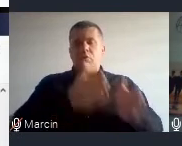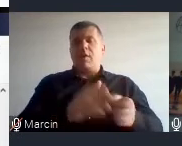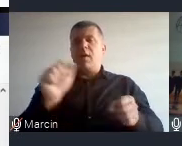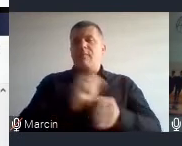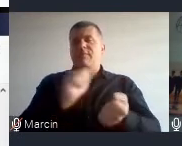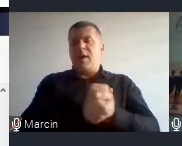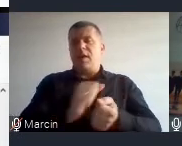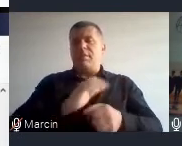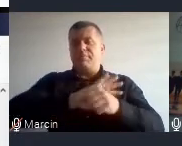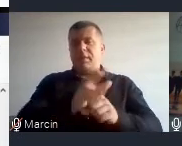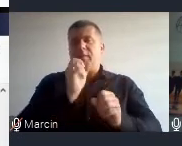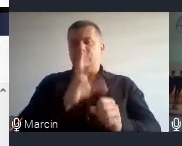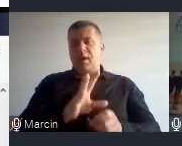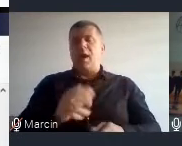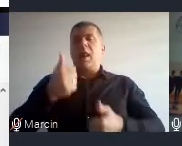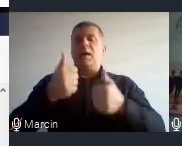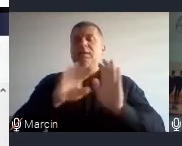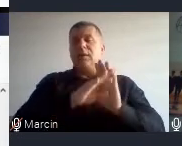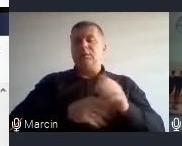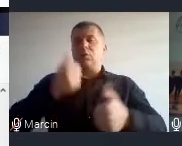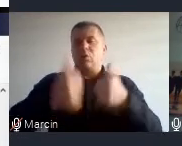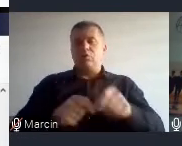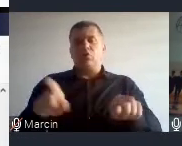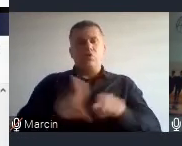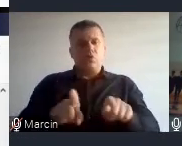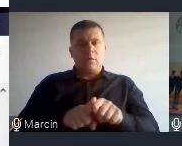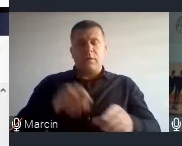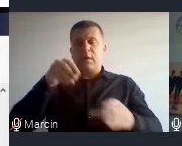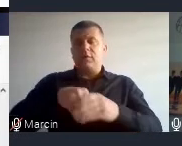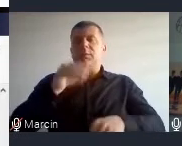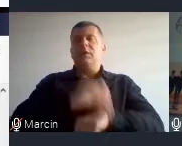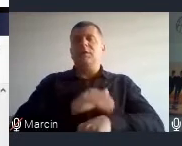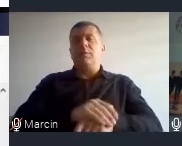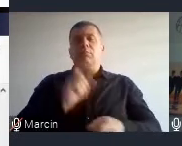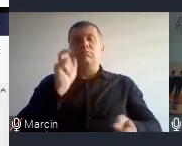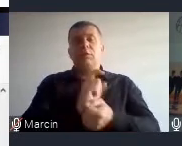zasady konkurencyjności, rozeznanie rynku, również w zamówieniach na walkę z pandemią – tak.